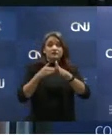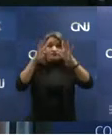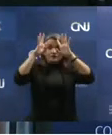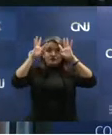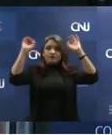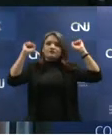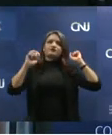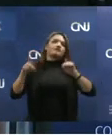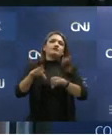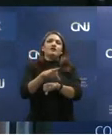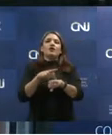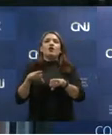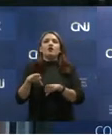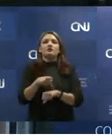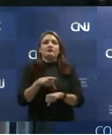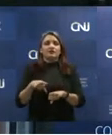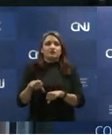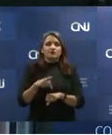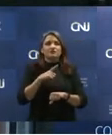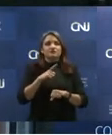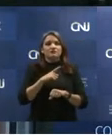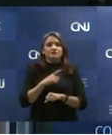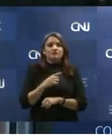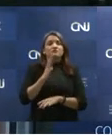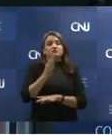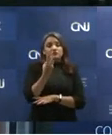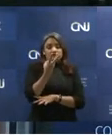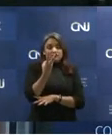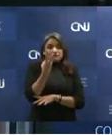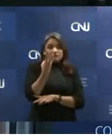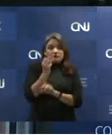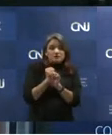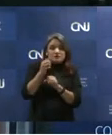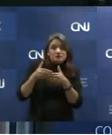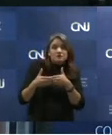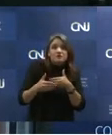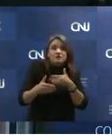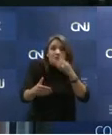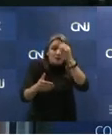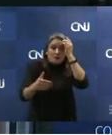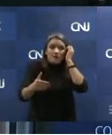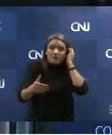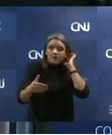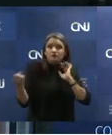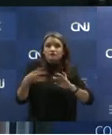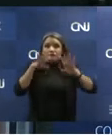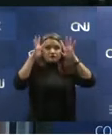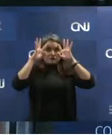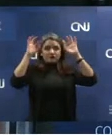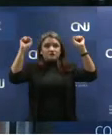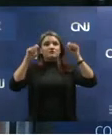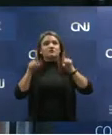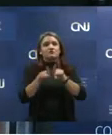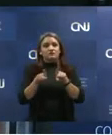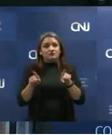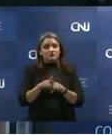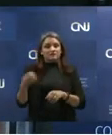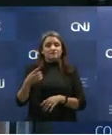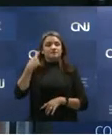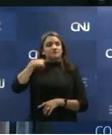com diversas criações de novos tribunais e a Ordem dos Advogados do Brasil traz para esse conselho Nacional de Justiça a reflexão